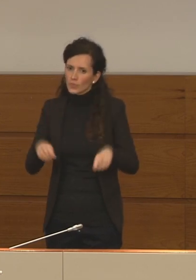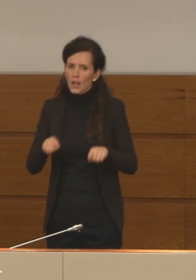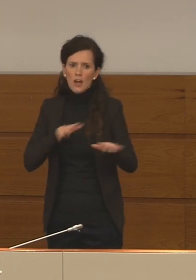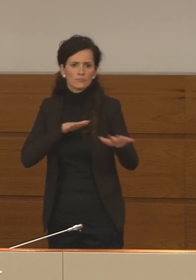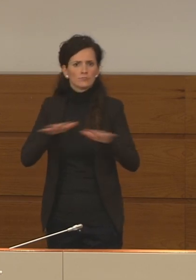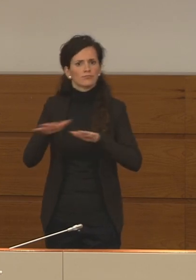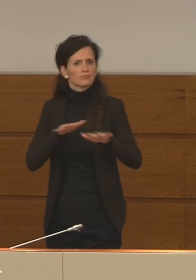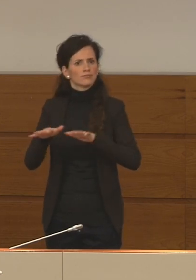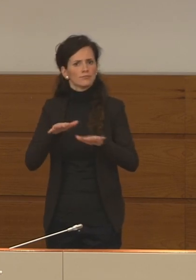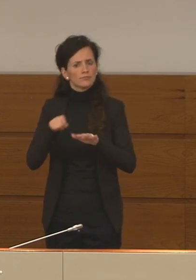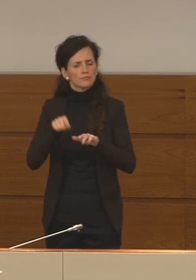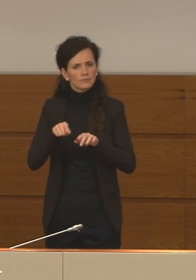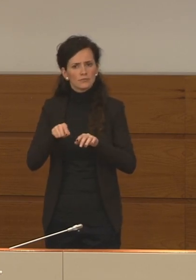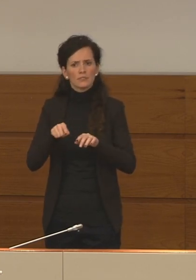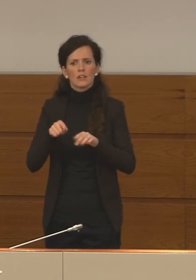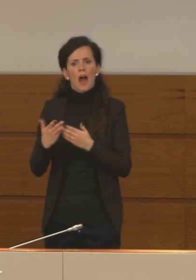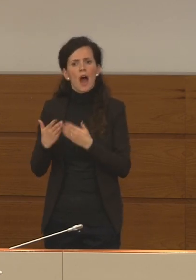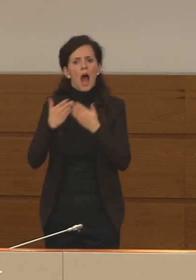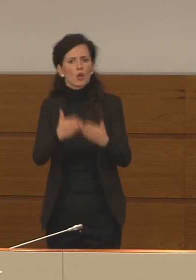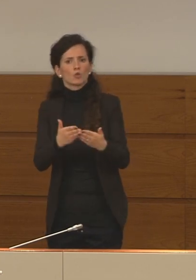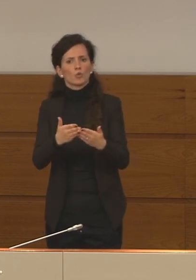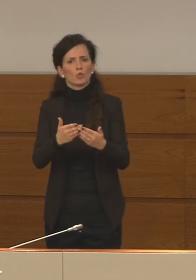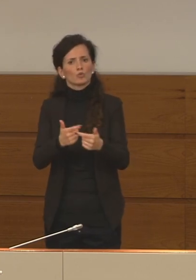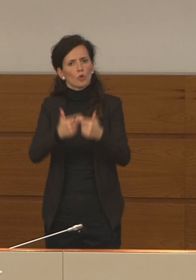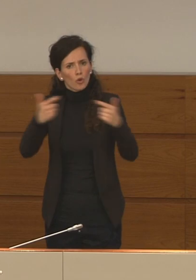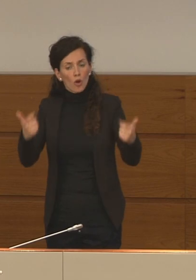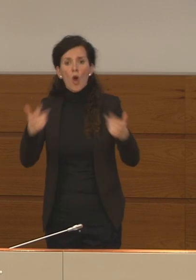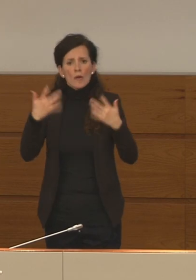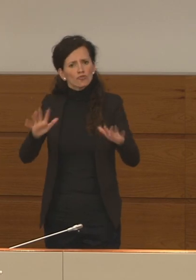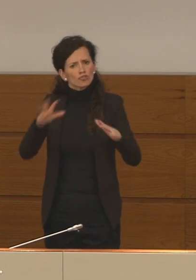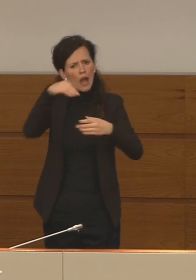meccanismo di potenziamento che già stanno facendo le aziende sanitarie locali